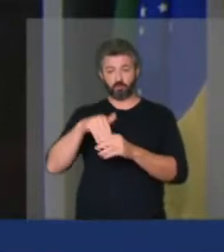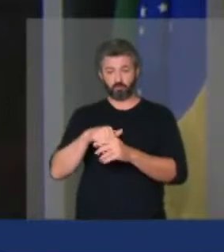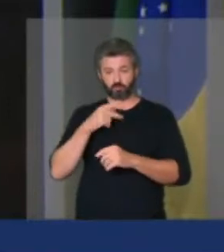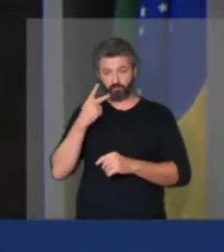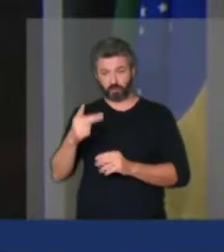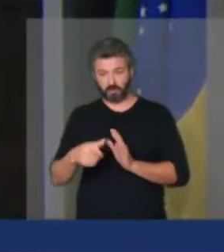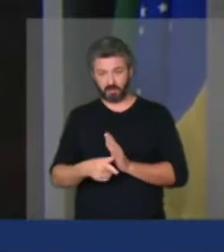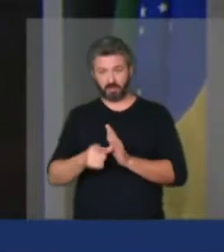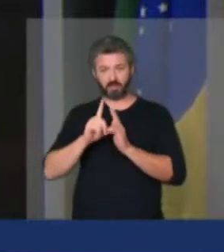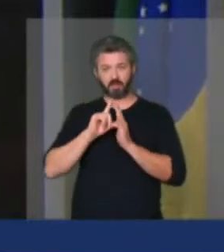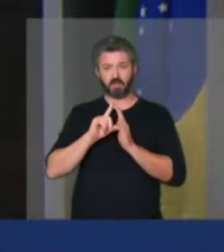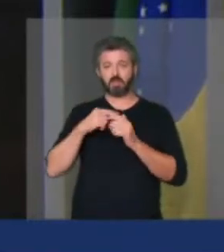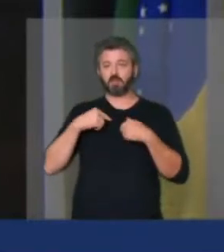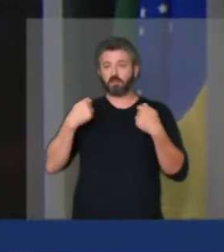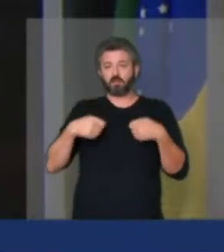NESSA TRIBUNA E AGRADECER A PARTICIPAÇÕES DE... DE